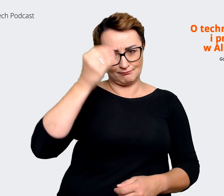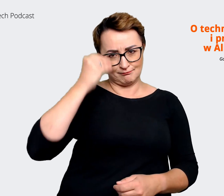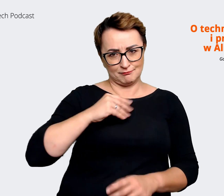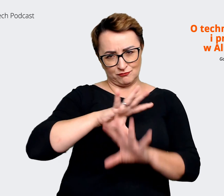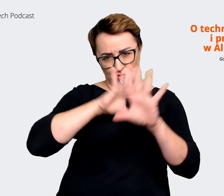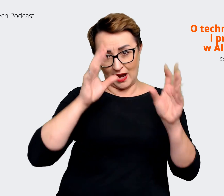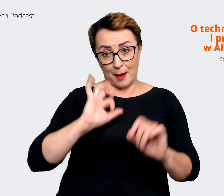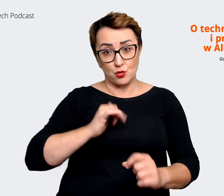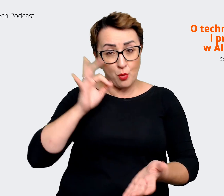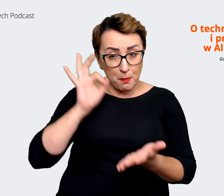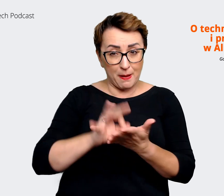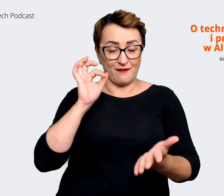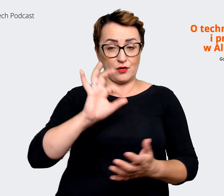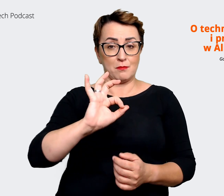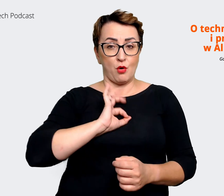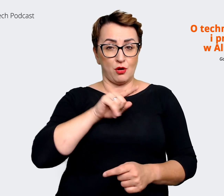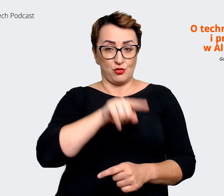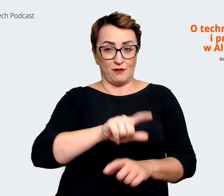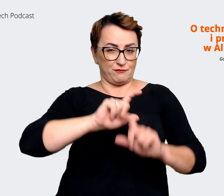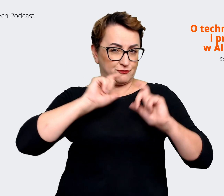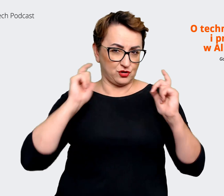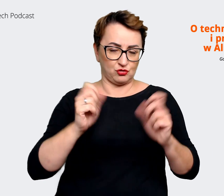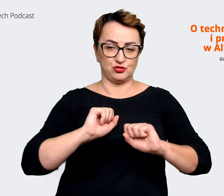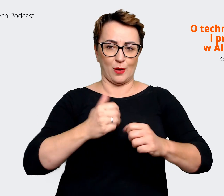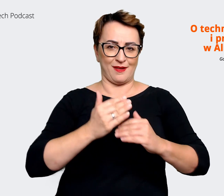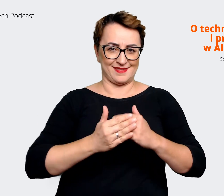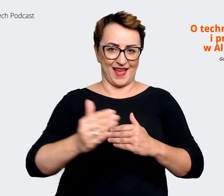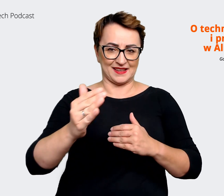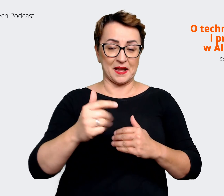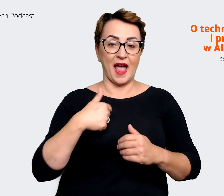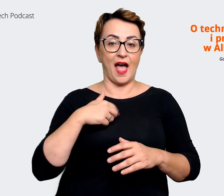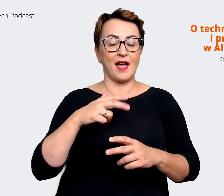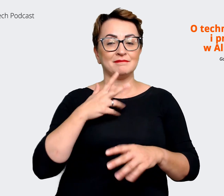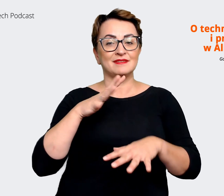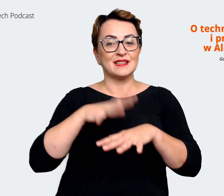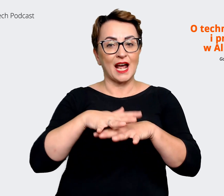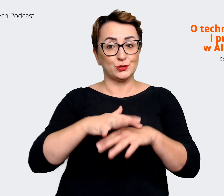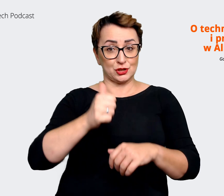że moja funkcjonalność dalej działa i traktuje się też jako testera własnych funkcjonalności